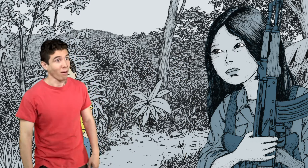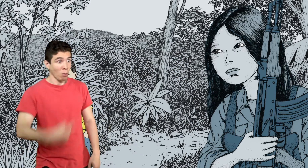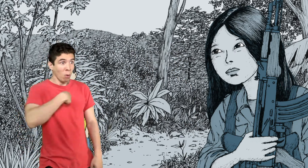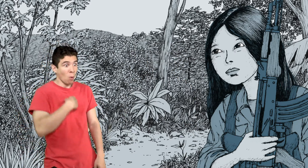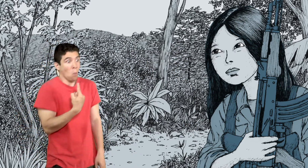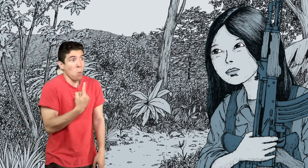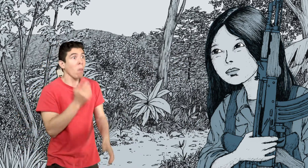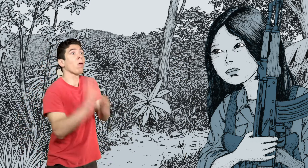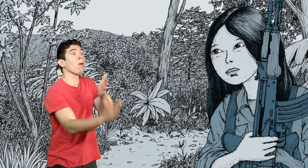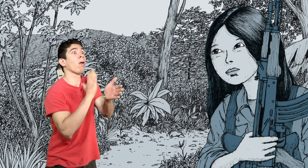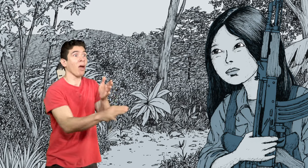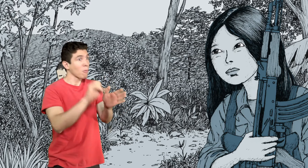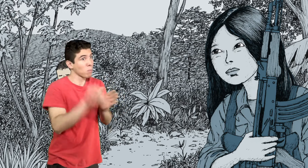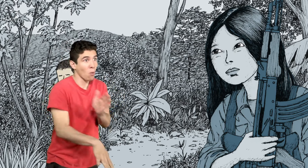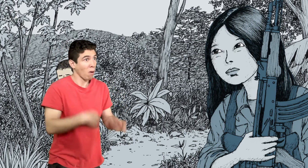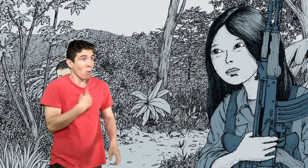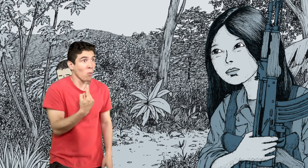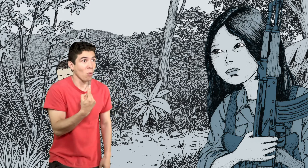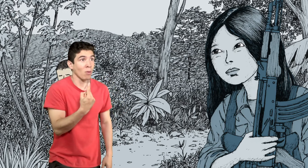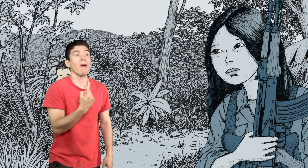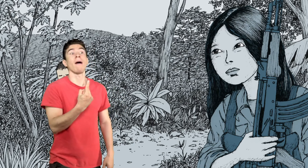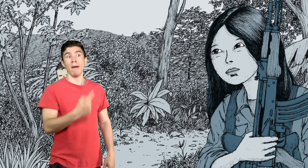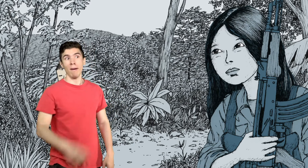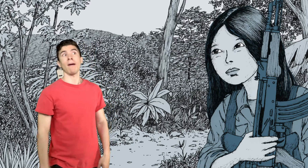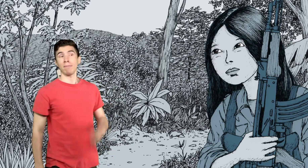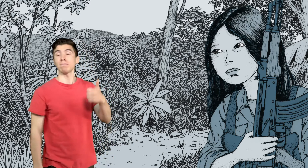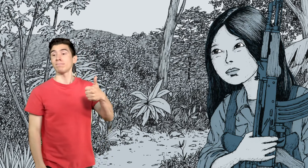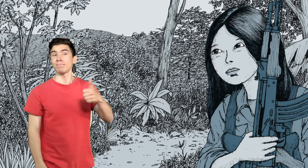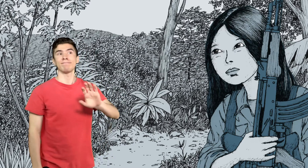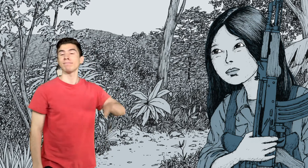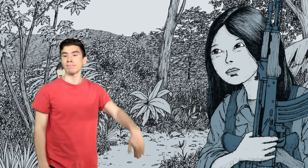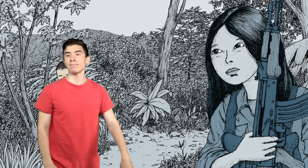Sí, claro, yo soy el único que habla bobadas, como no.